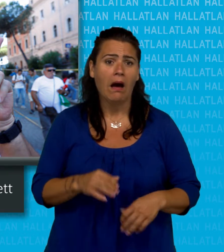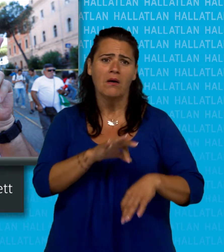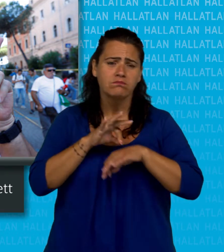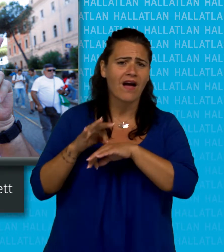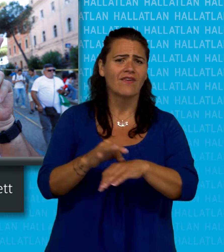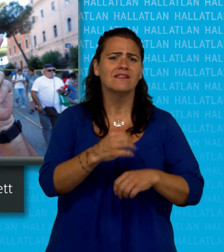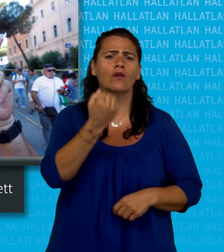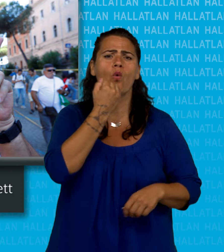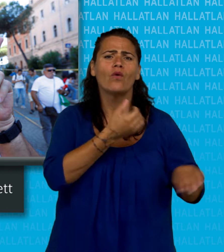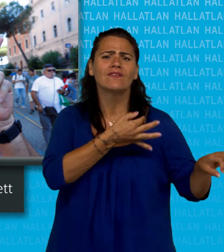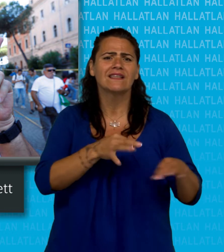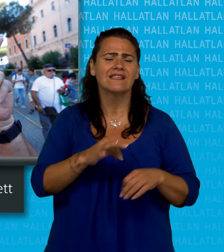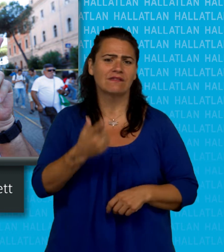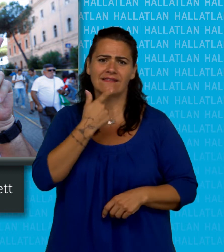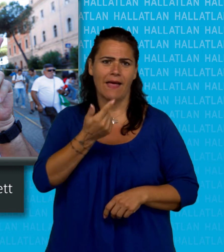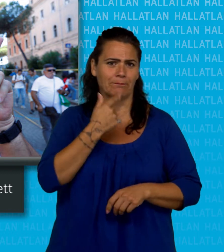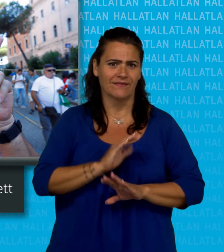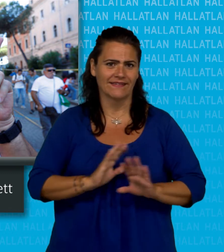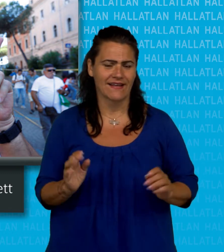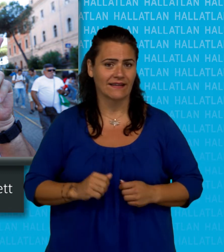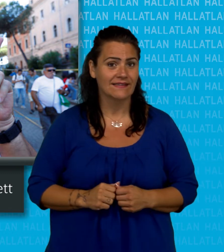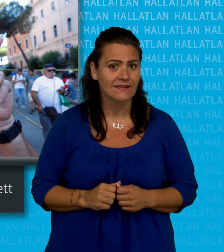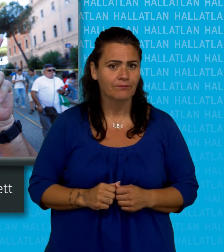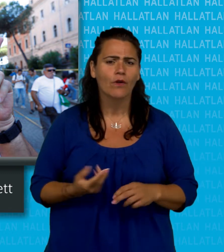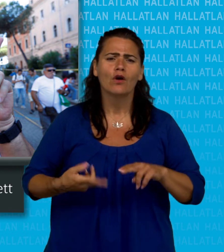a fertőzés terjedését akadályozó óvintézkedések ellen.